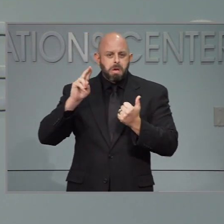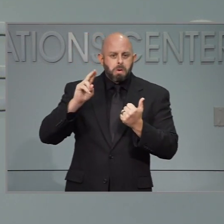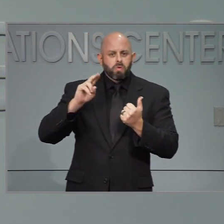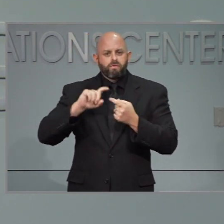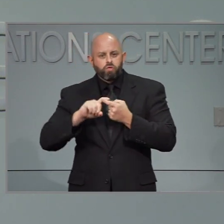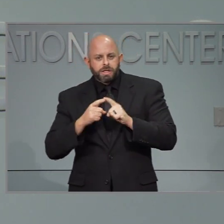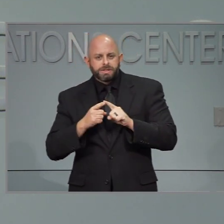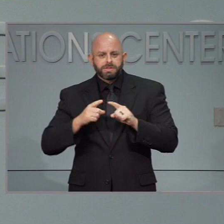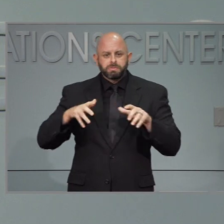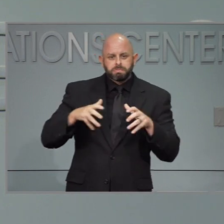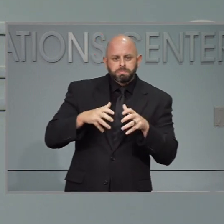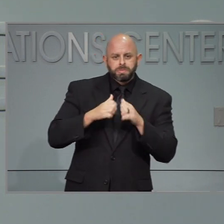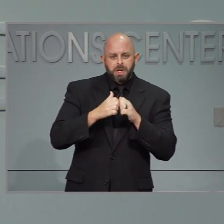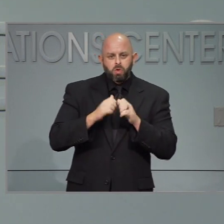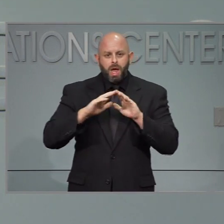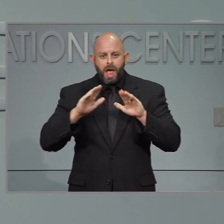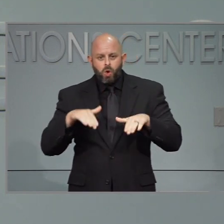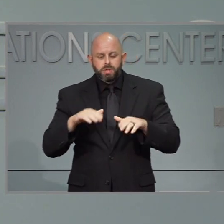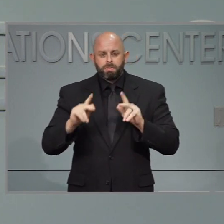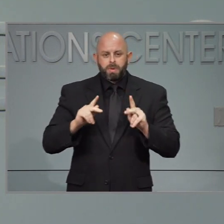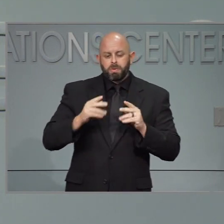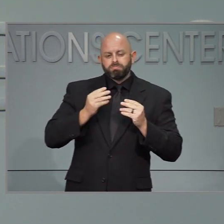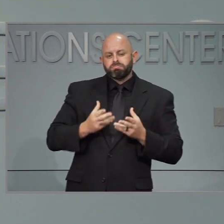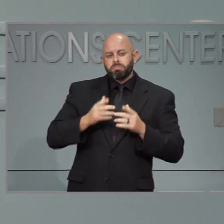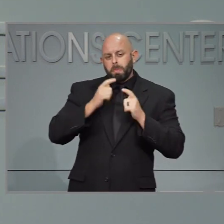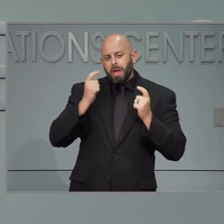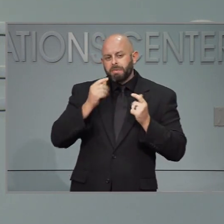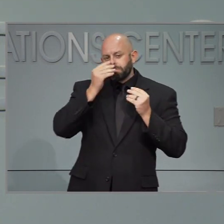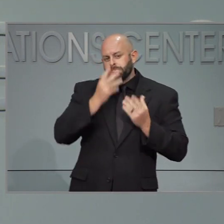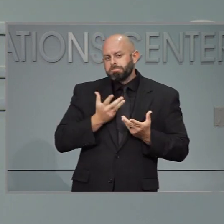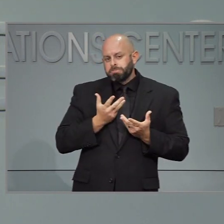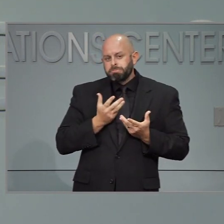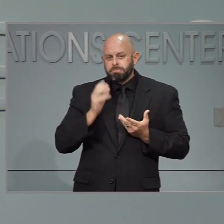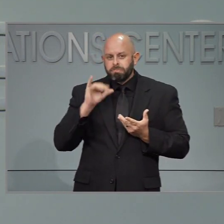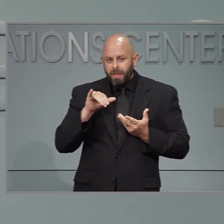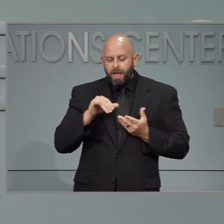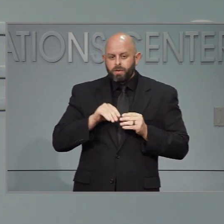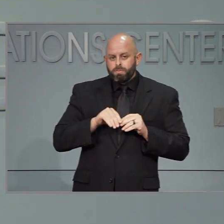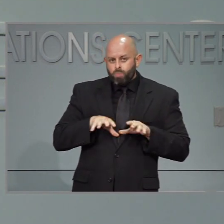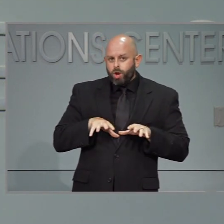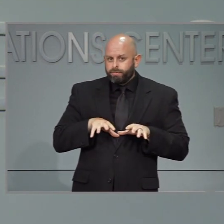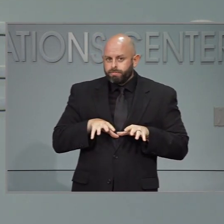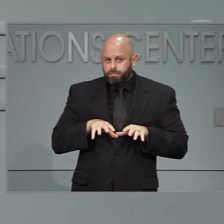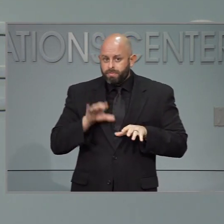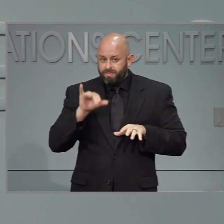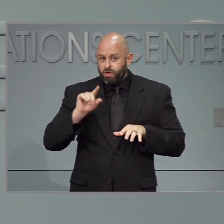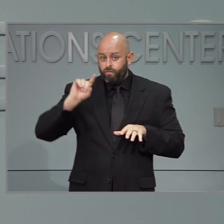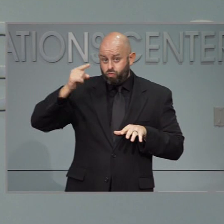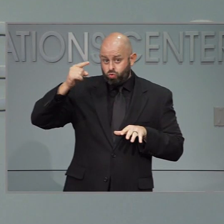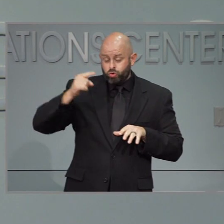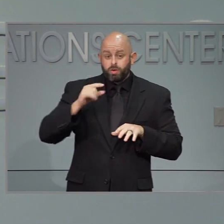con familias y con familia extendida y amigos, porque cuando bajan la guardia cuando está con sus familiares y